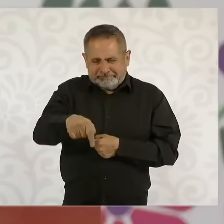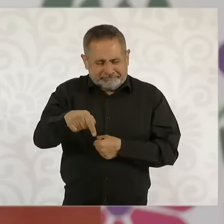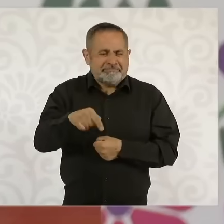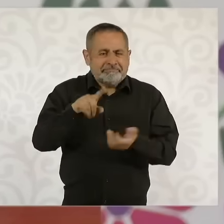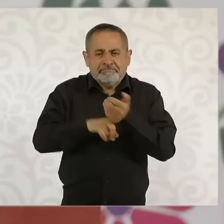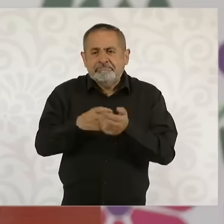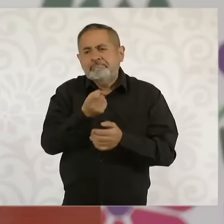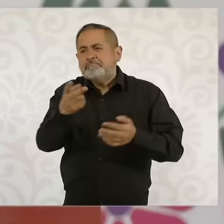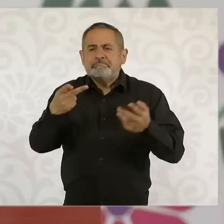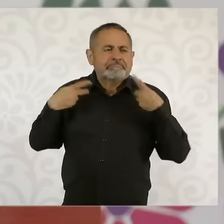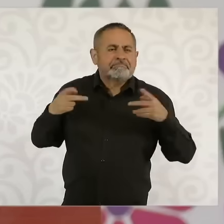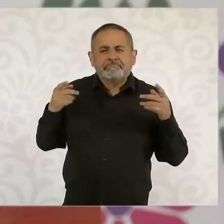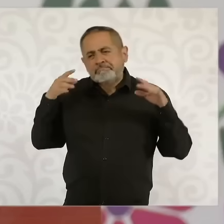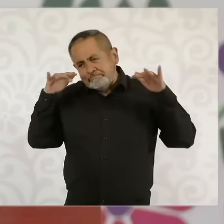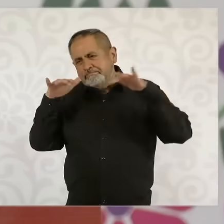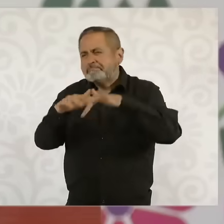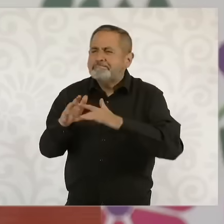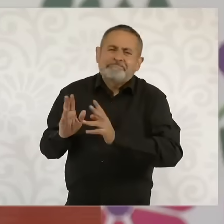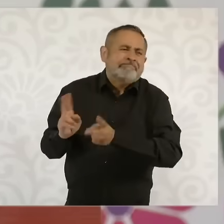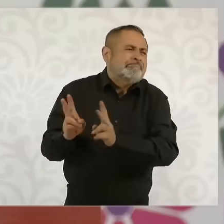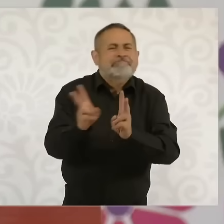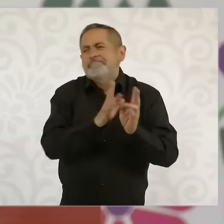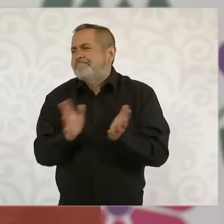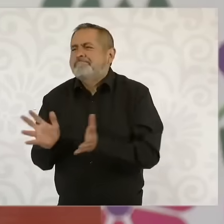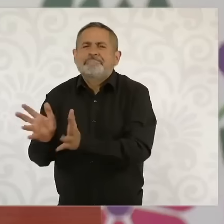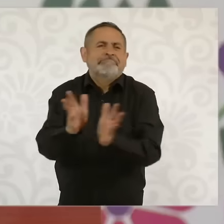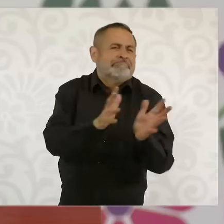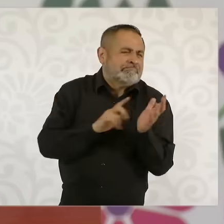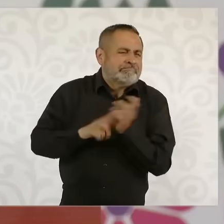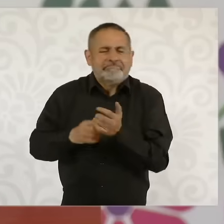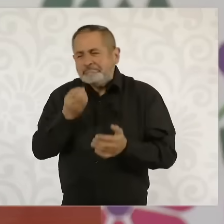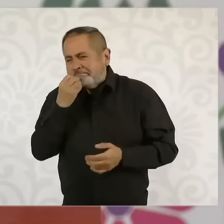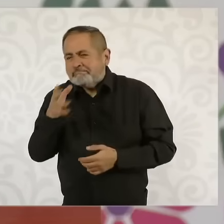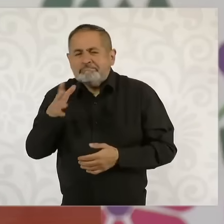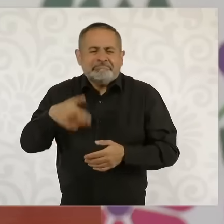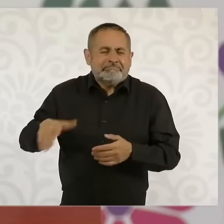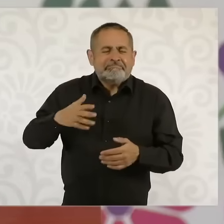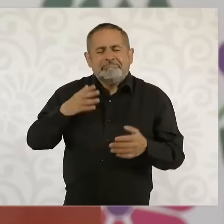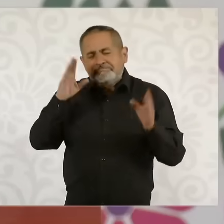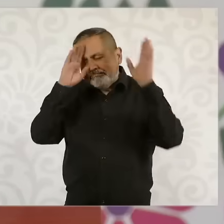la convivencia también la convivencia social es un para un evento para la cuestión recreativa.